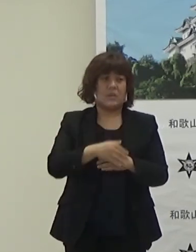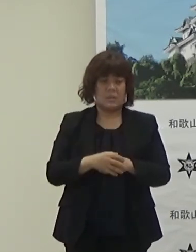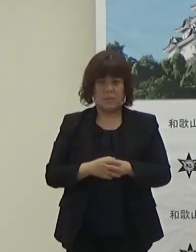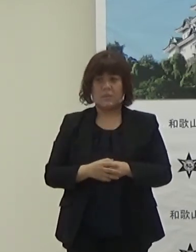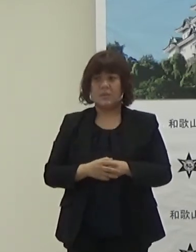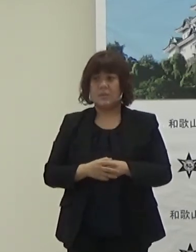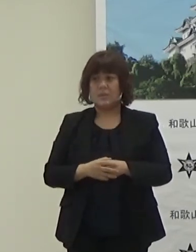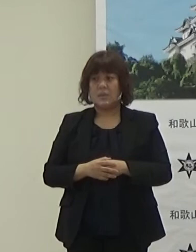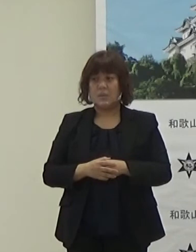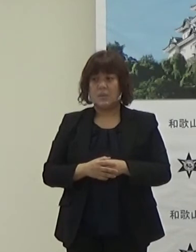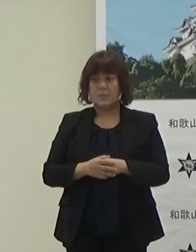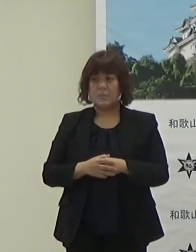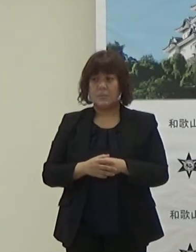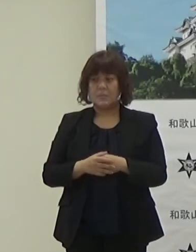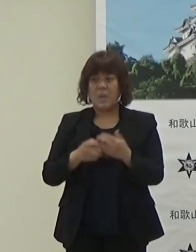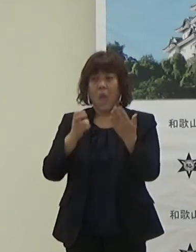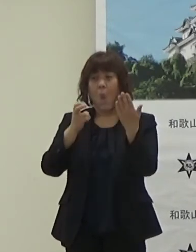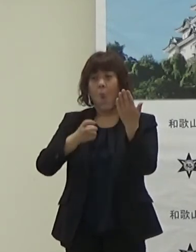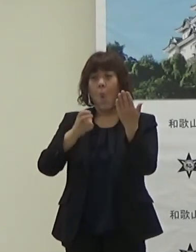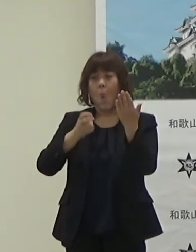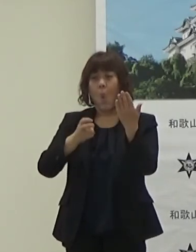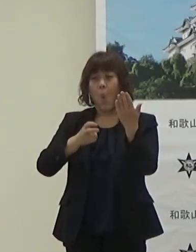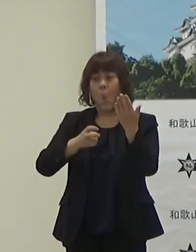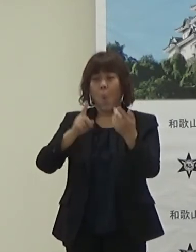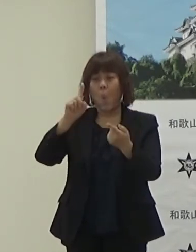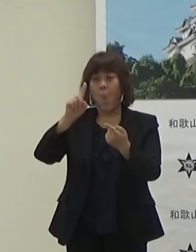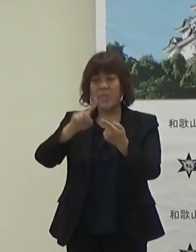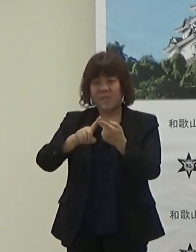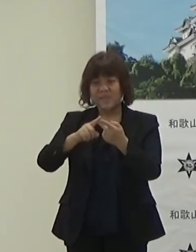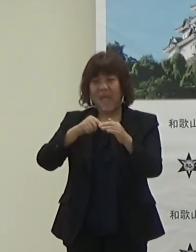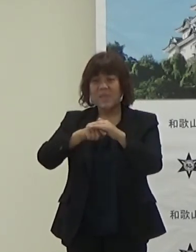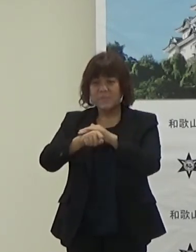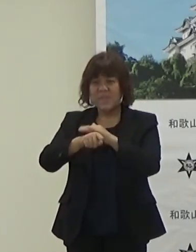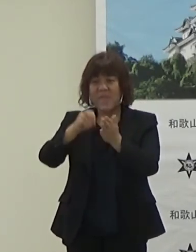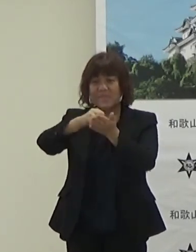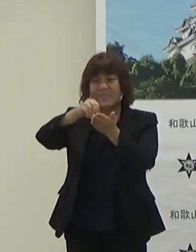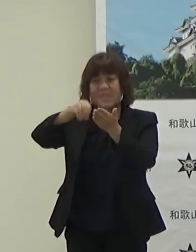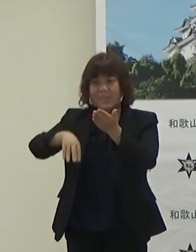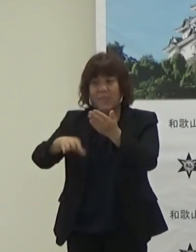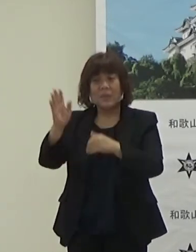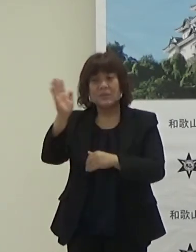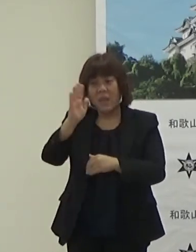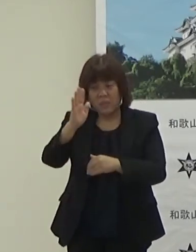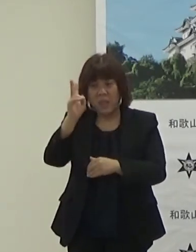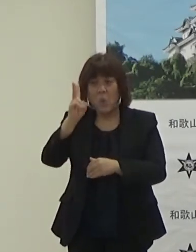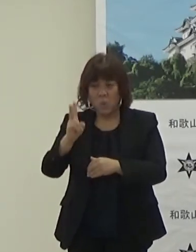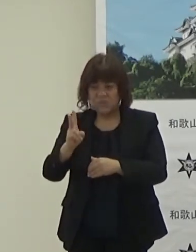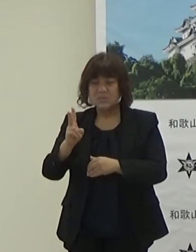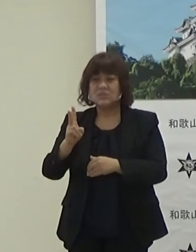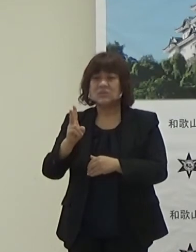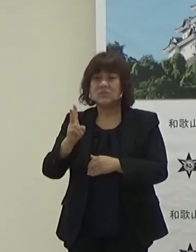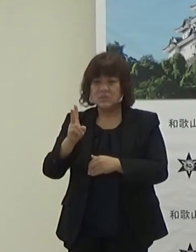法的な意味で撤退をさせないっていうか、できるだけしないようにっていうのと